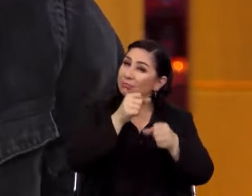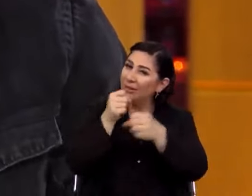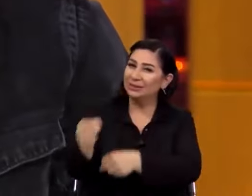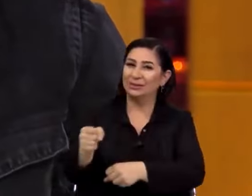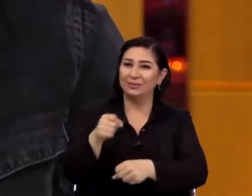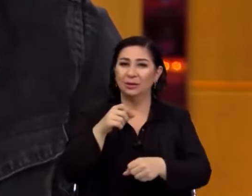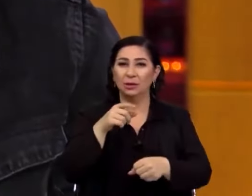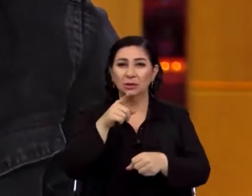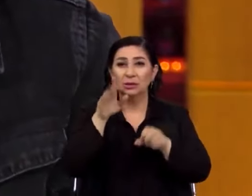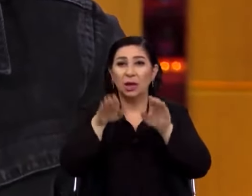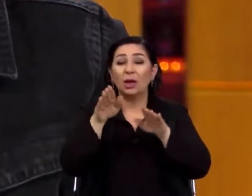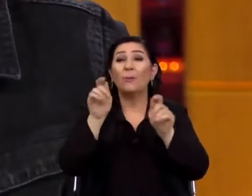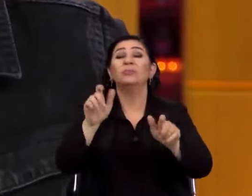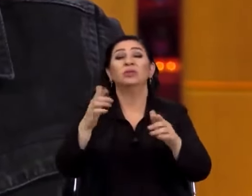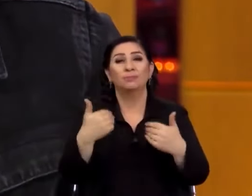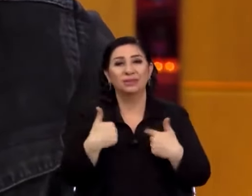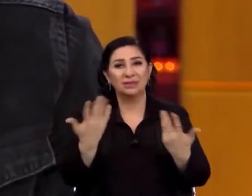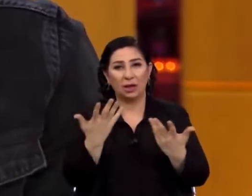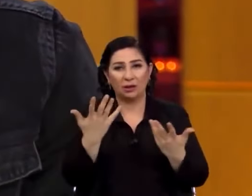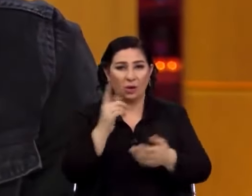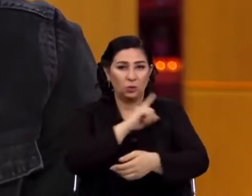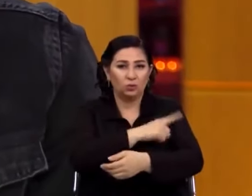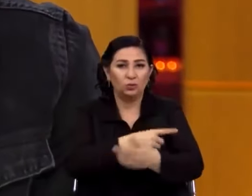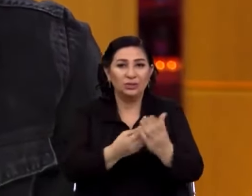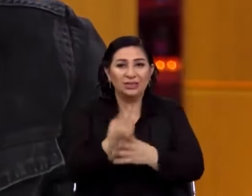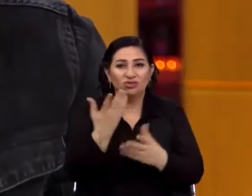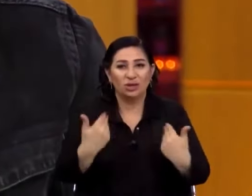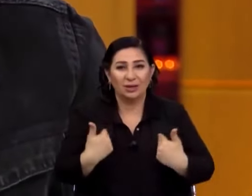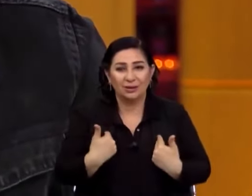siz reklam yapmayınca Biz ne kadar